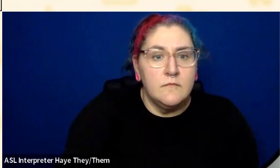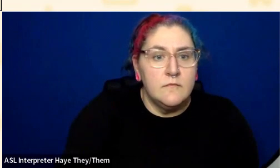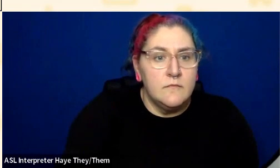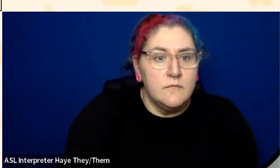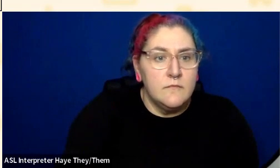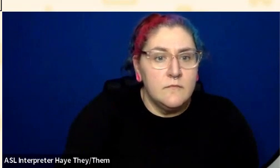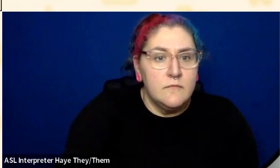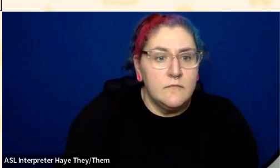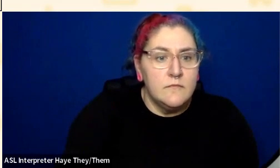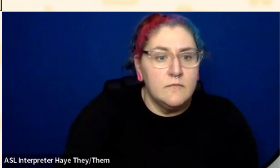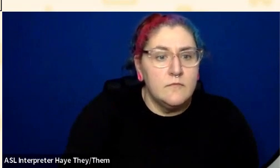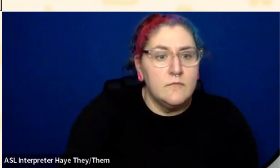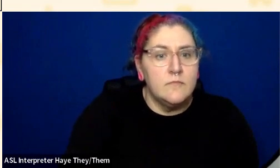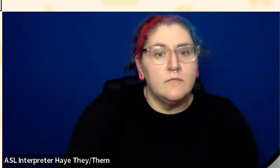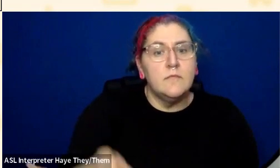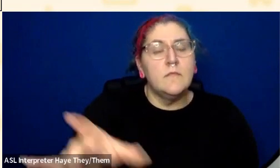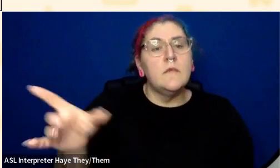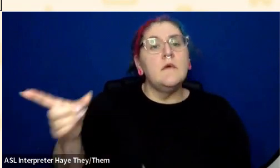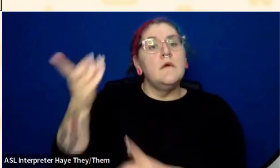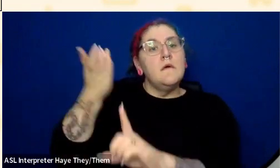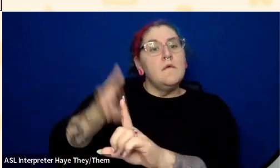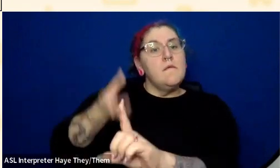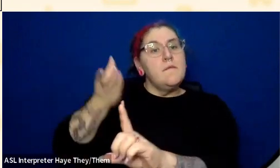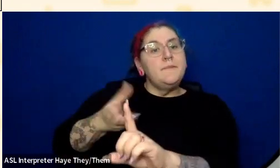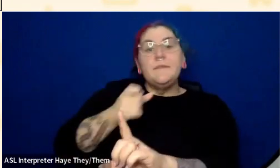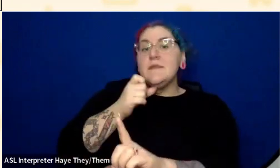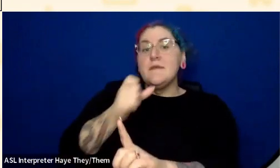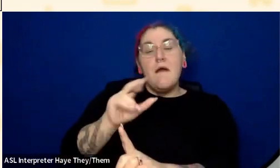Han estado desarrollando y manteniendo sitios web personalizados de WordPress durante más de una década.